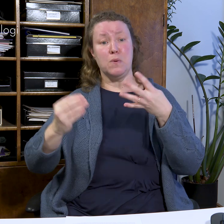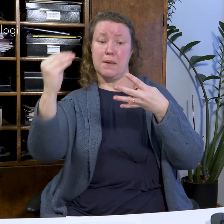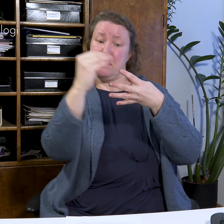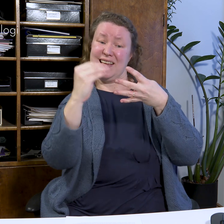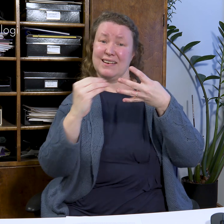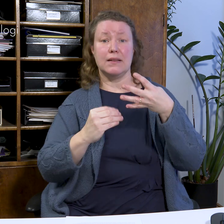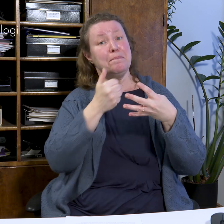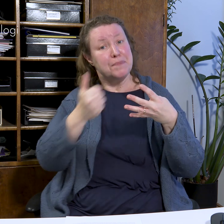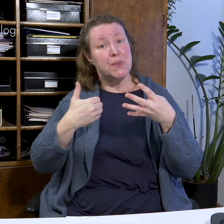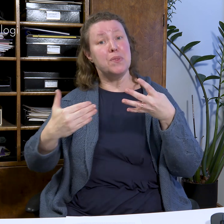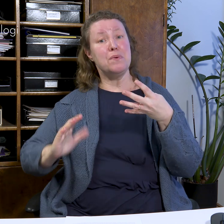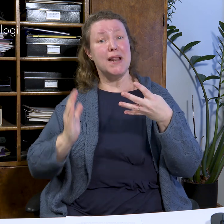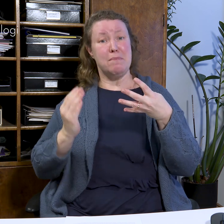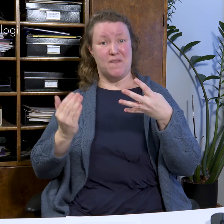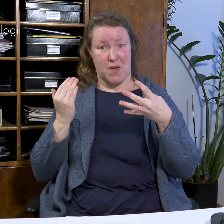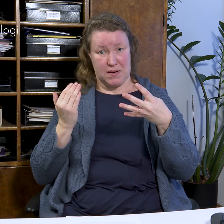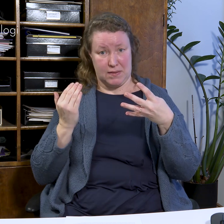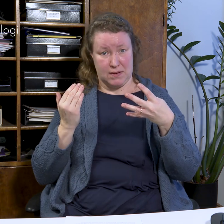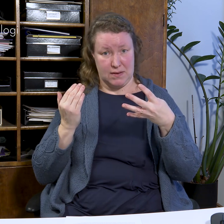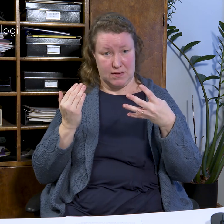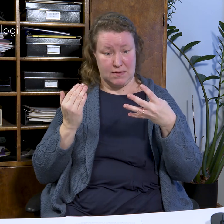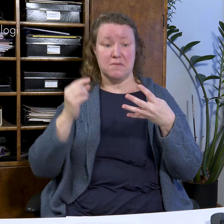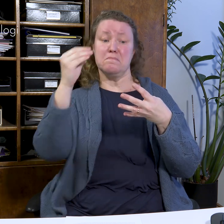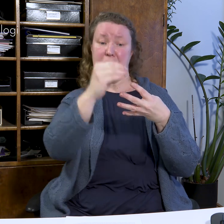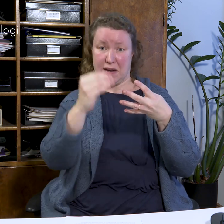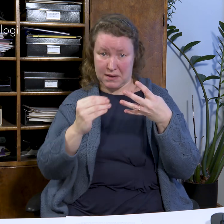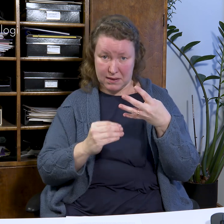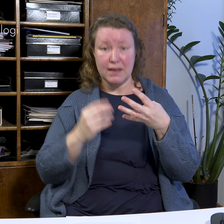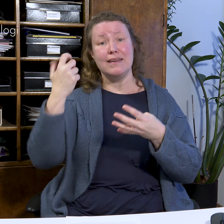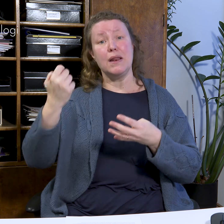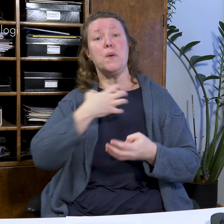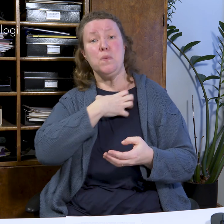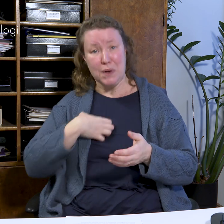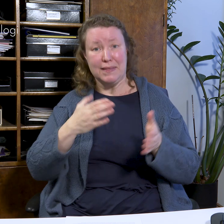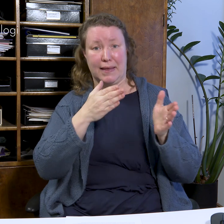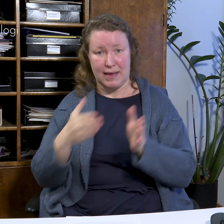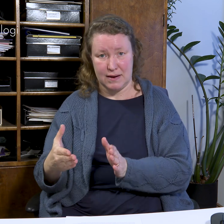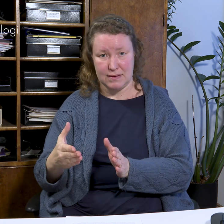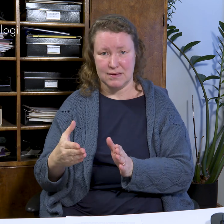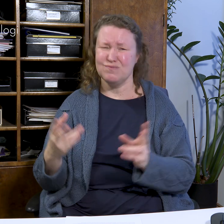vaikkapa neljästä tulkista koostuvan työelämätulkin listan, - jonka mukaan Kela pyrkii järjestämään tulkit.